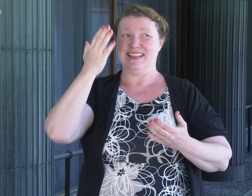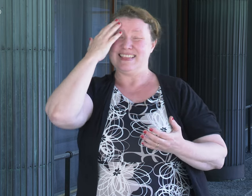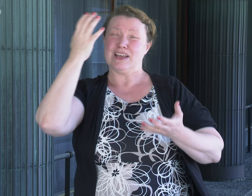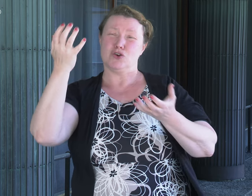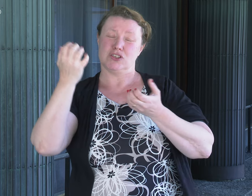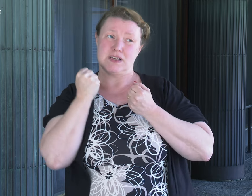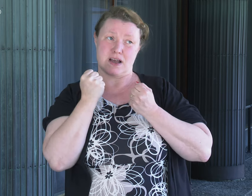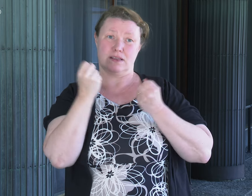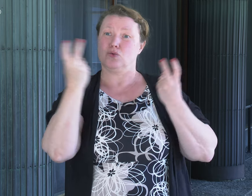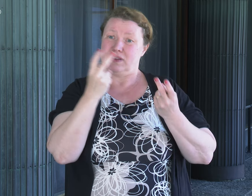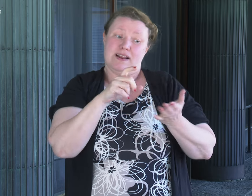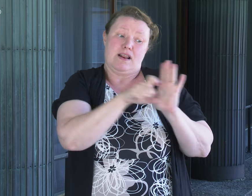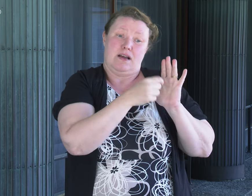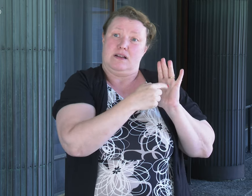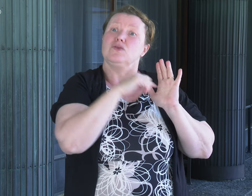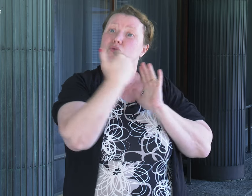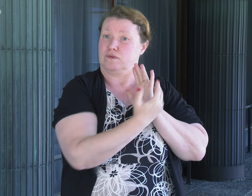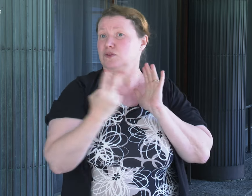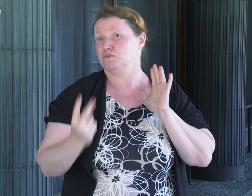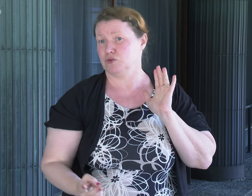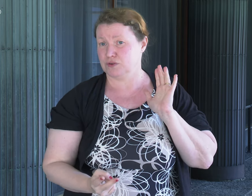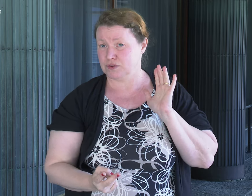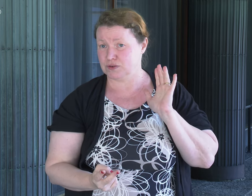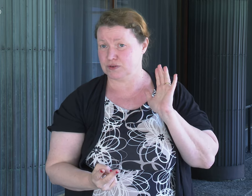Tiedonsaantihan on turvattu laissa.